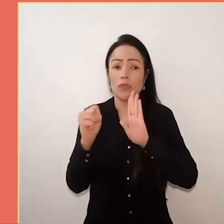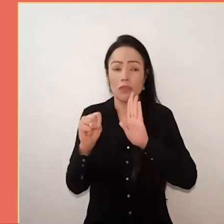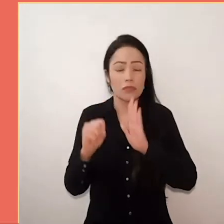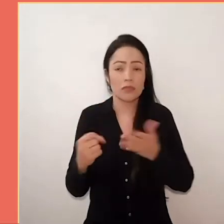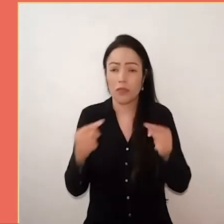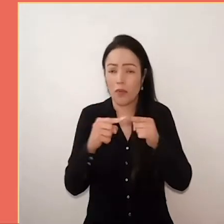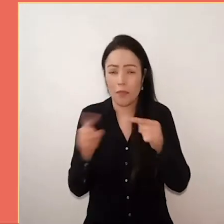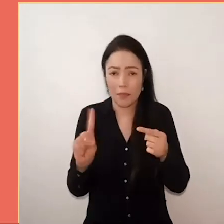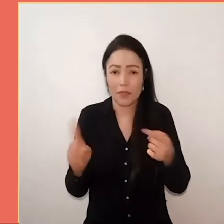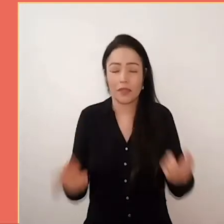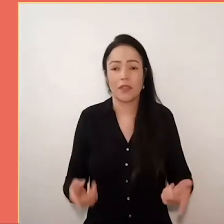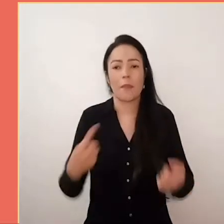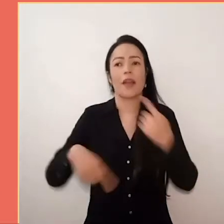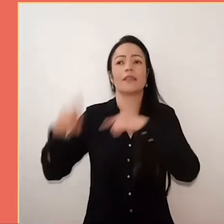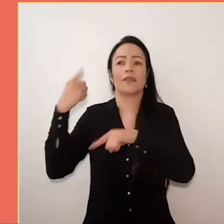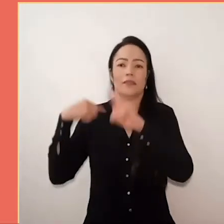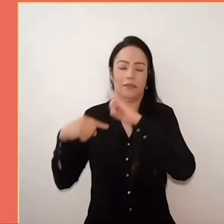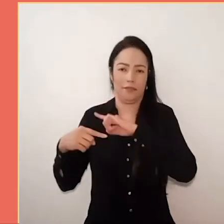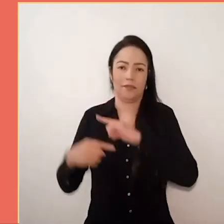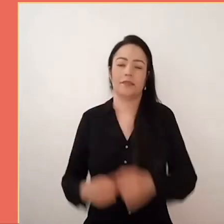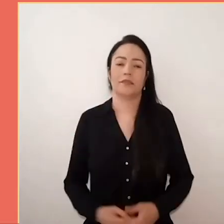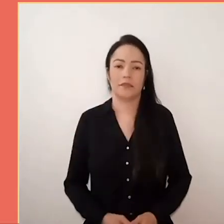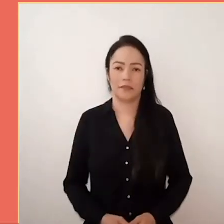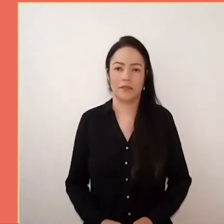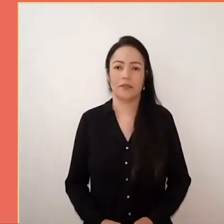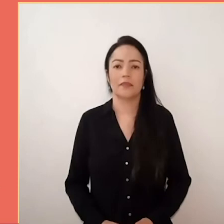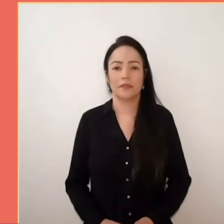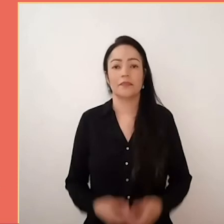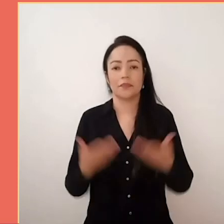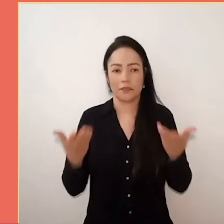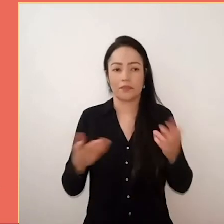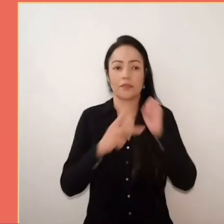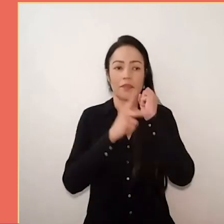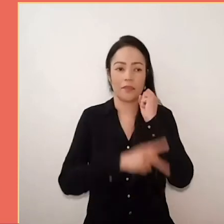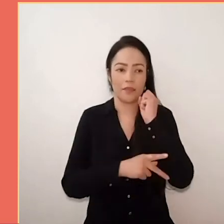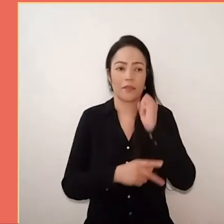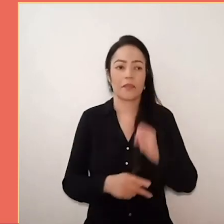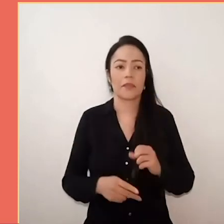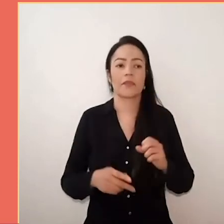e nós estamos voltando. Então, eu queria dizer isso. É um projeto de literatura